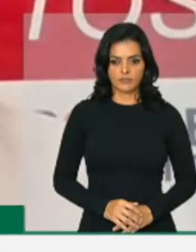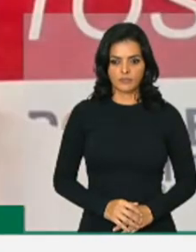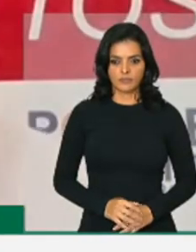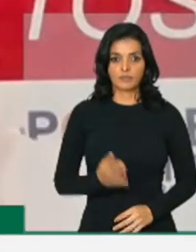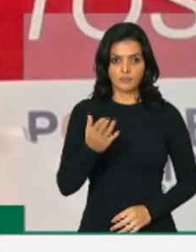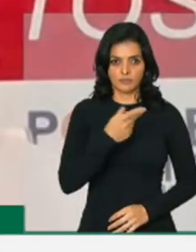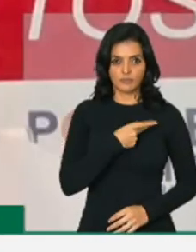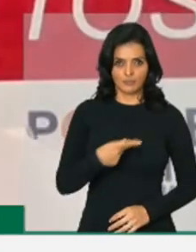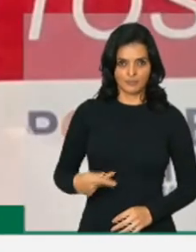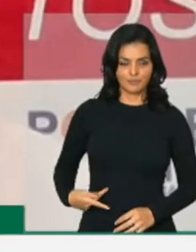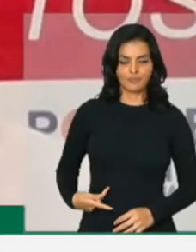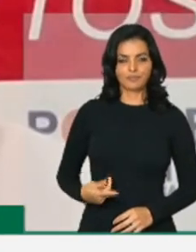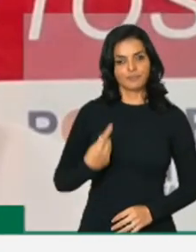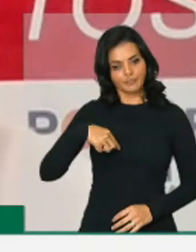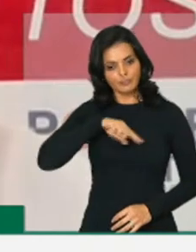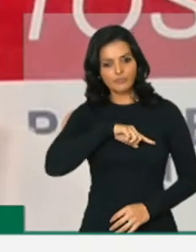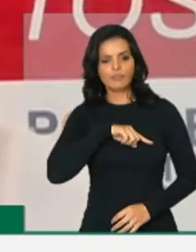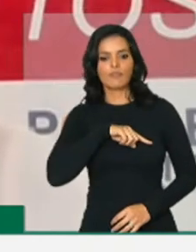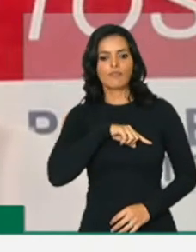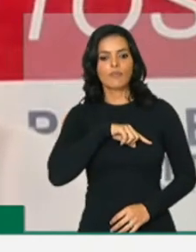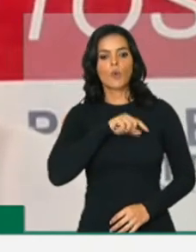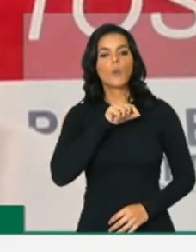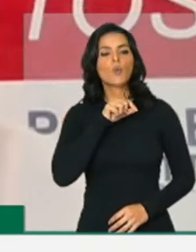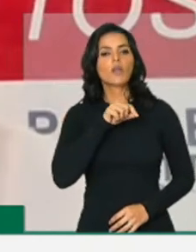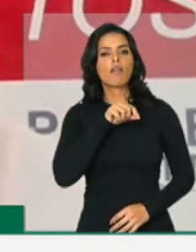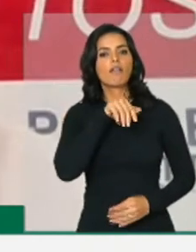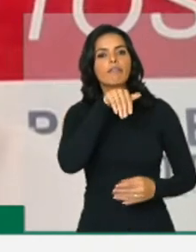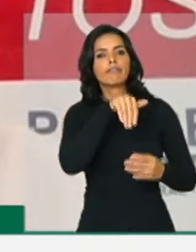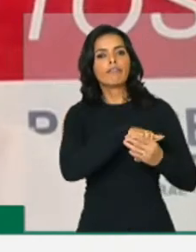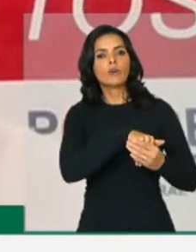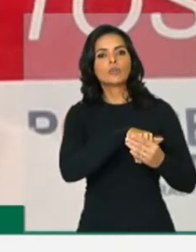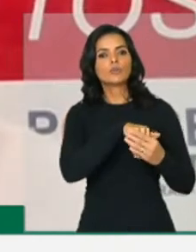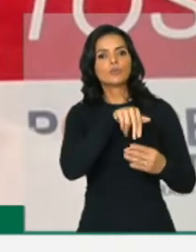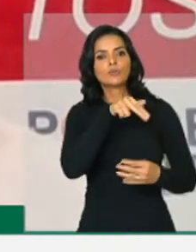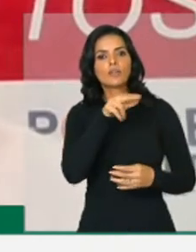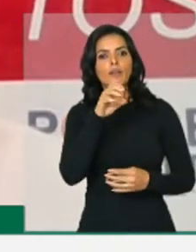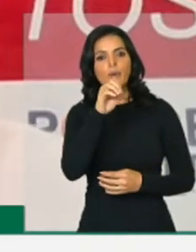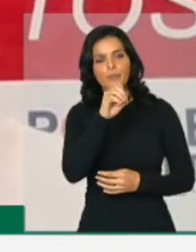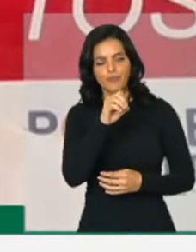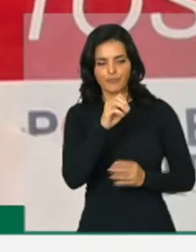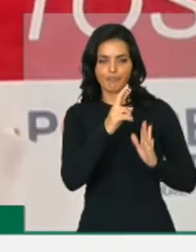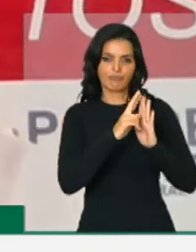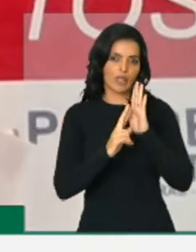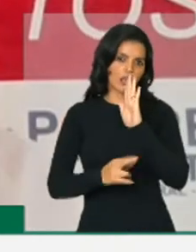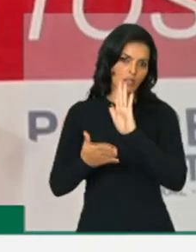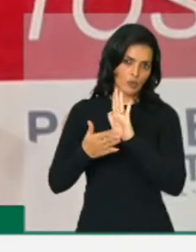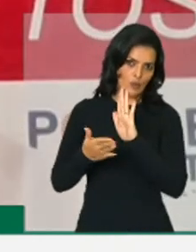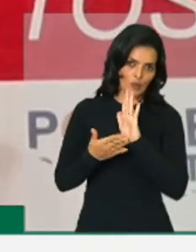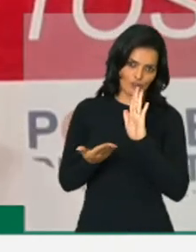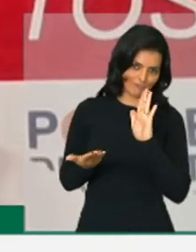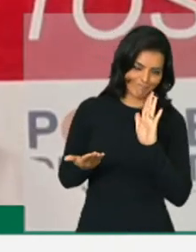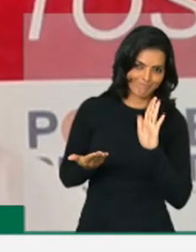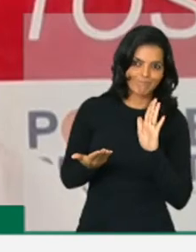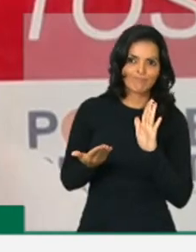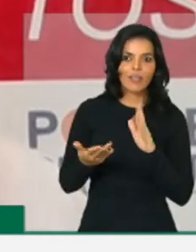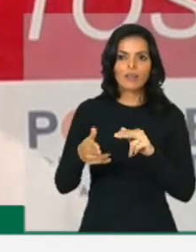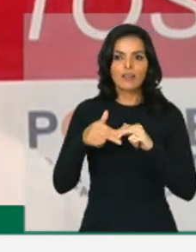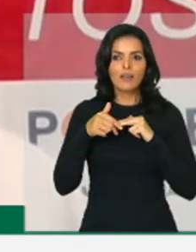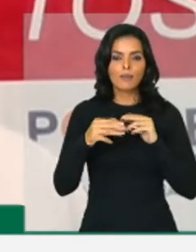NÃO É RUIM, PRESIDENTE. É UMA MEDIDA PROVISÓRIA PARA O PAÍS. É IMPORTANTE NESSA QUESTÃO DOS FUNDOS CONSTITUCIONAIS DO NORTE, DO NORDESTE, DO CENTRO-OESTE. O